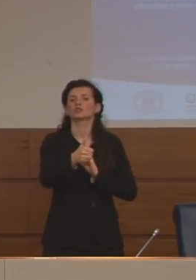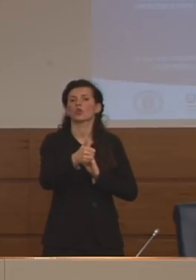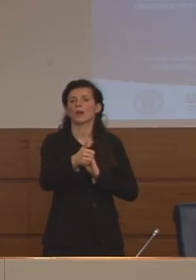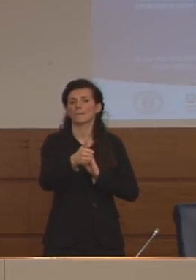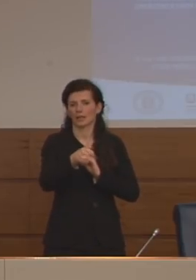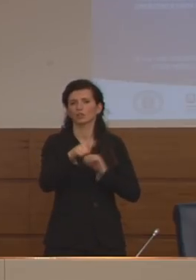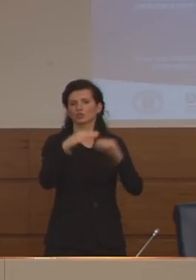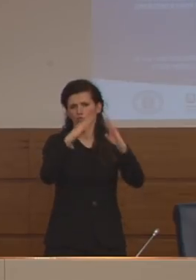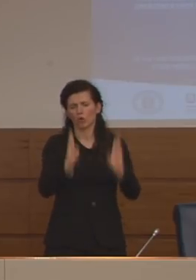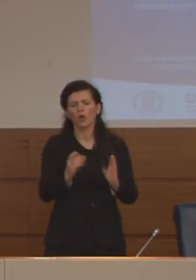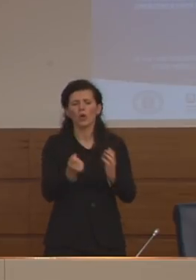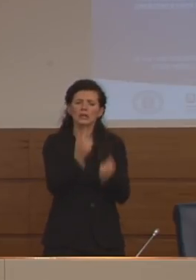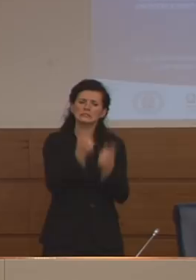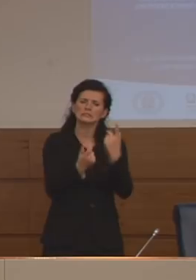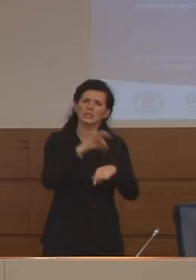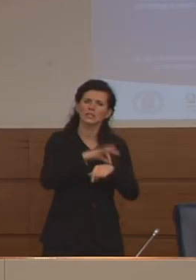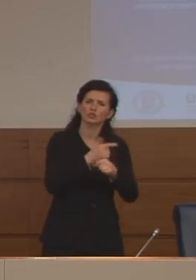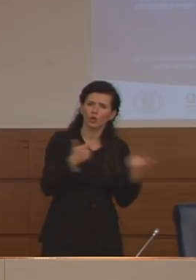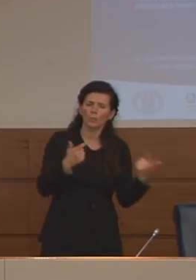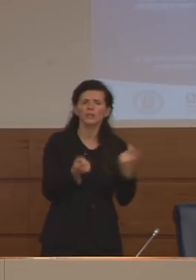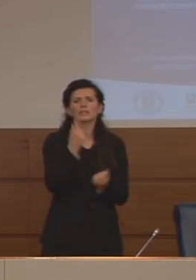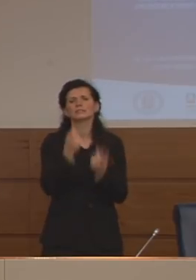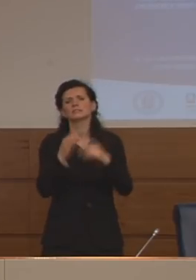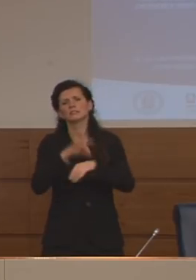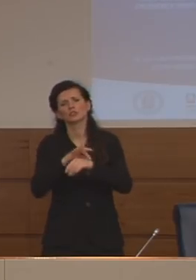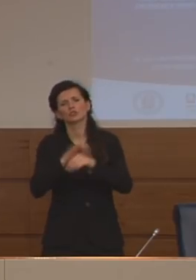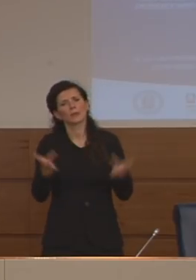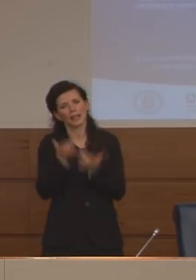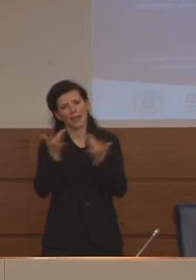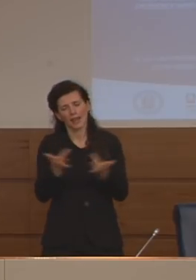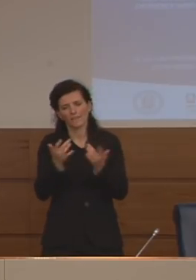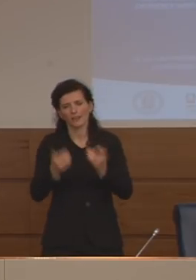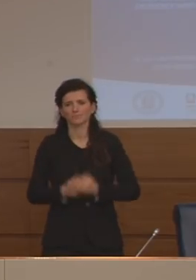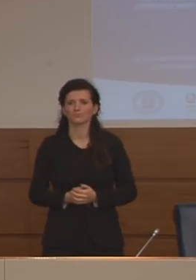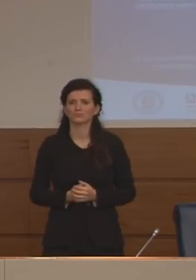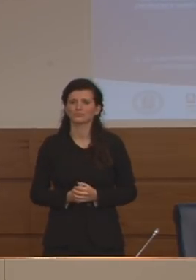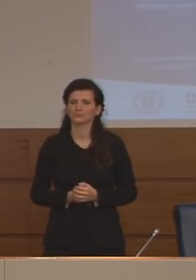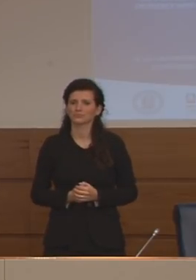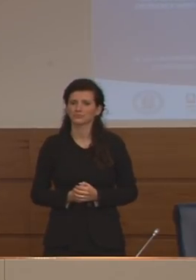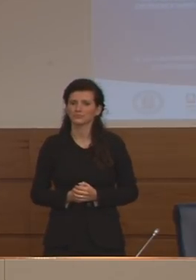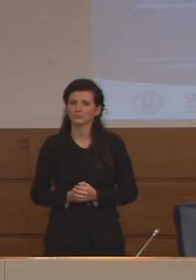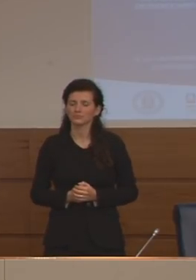sintomi o con sintomi lievi. Per quanto riguarda i deceduti, oggi